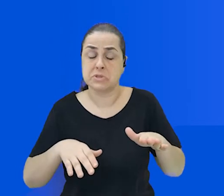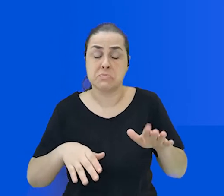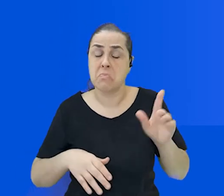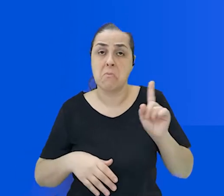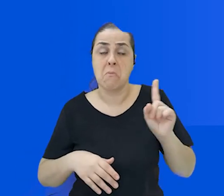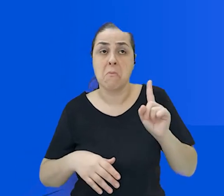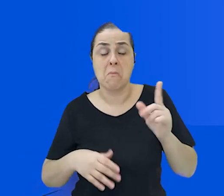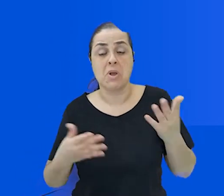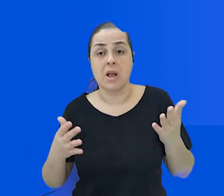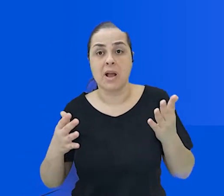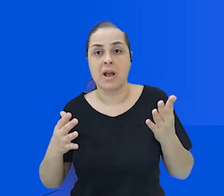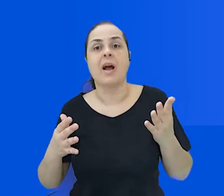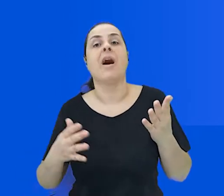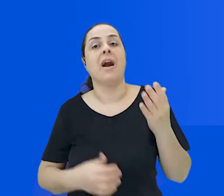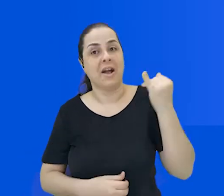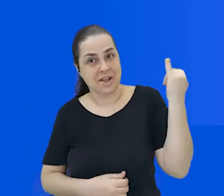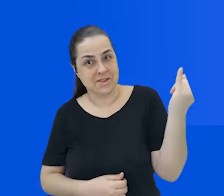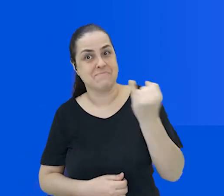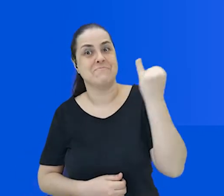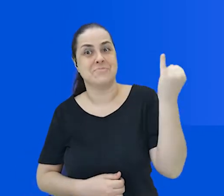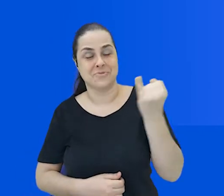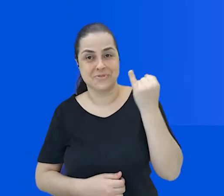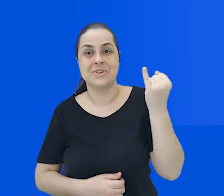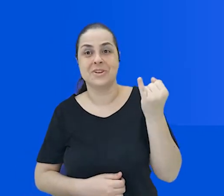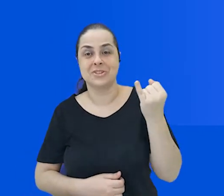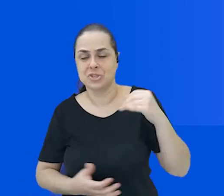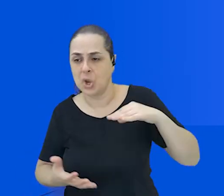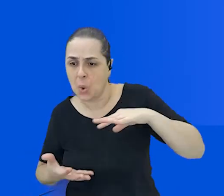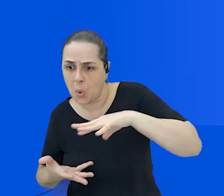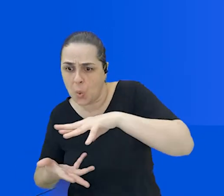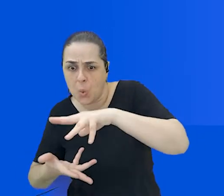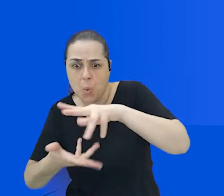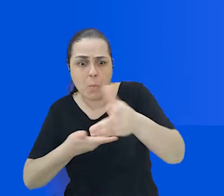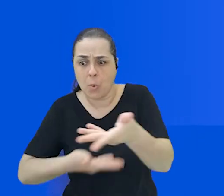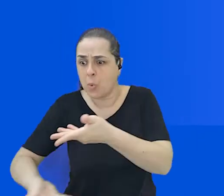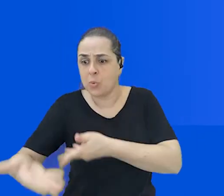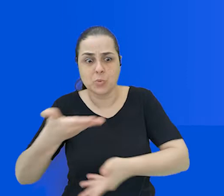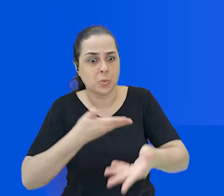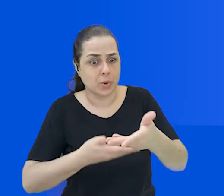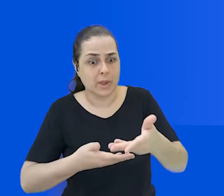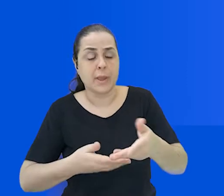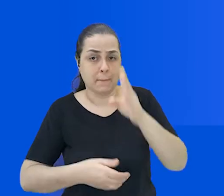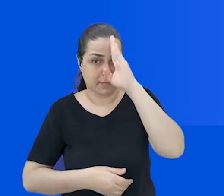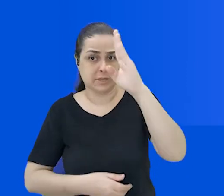Mas é um instrumento muito importante, pelo qual a gente interage com o mundo todo e, principalmente, com a gente mesmo, né?